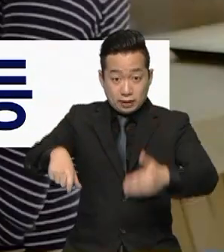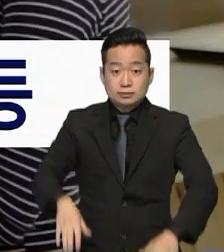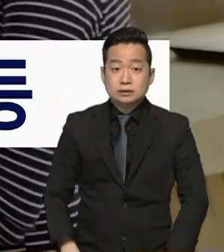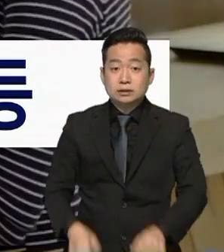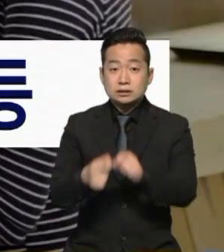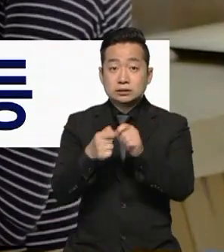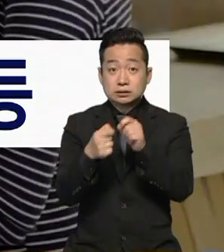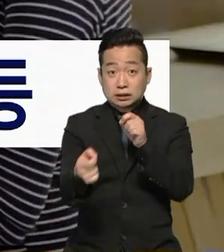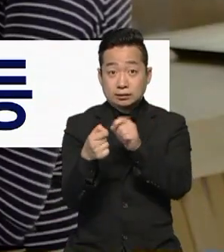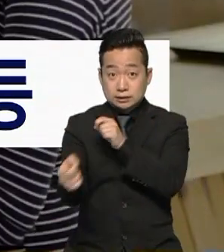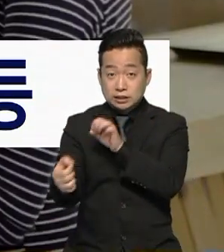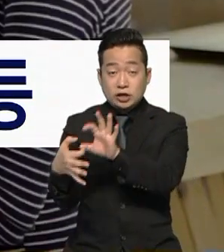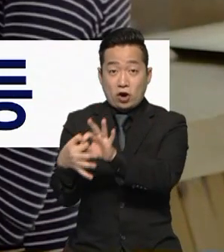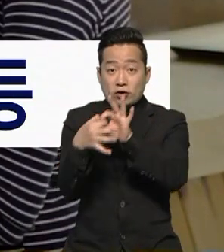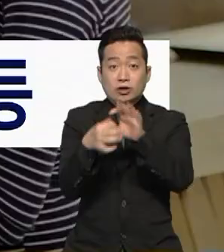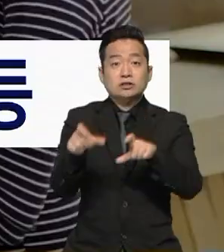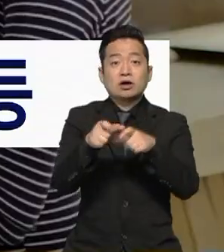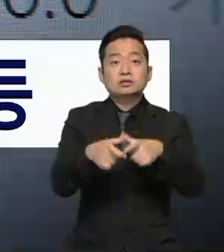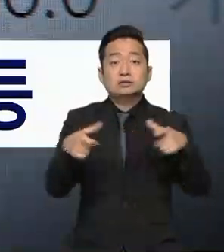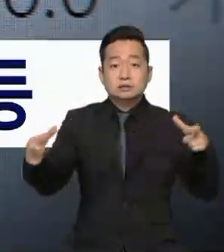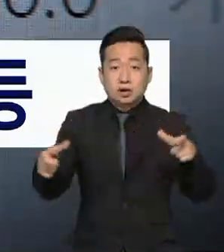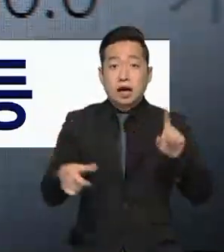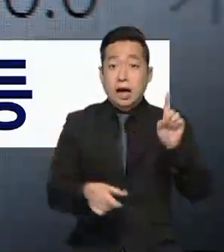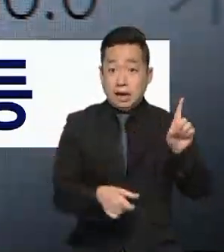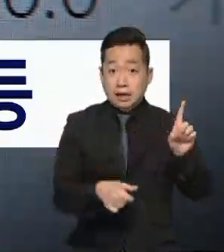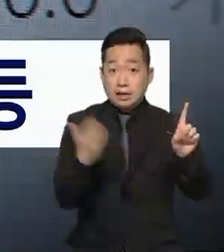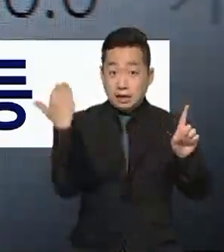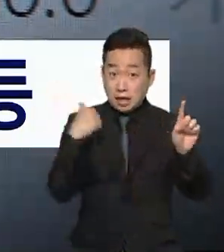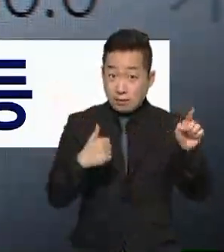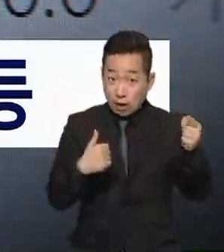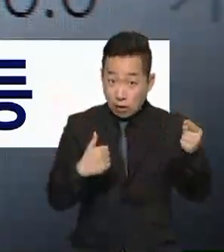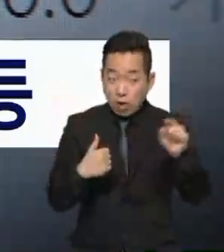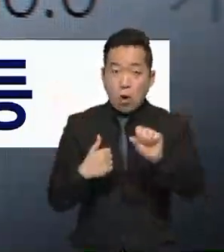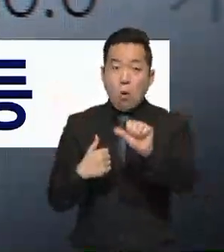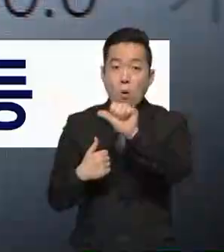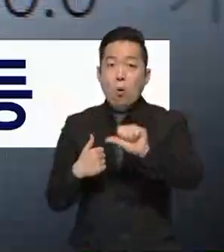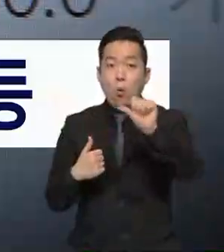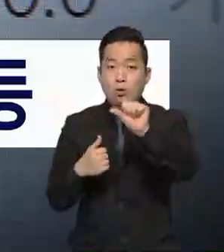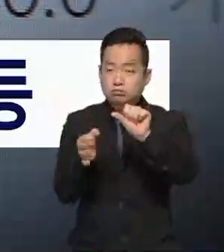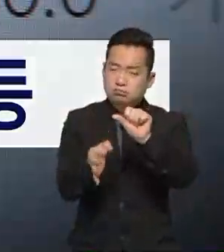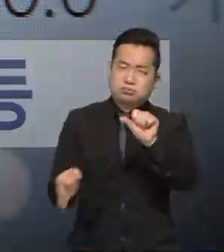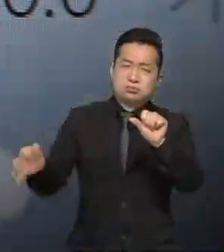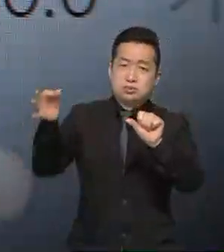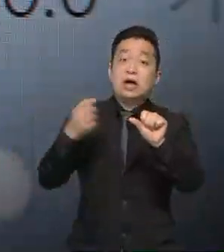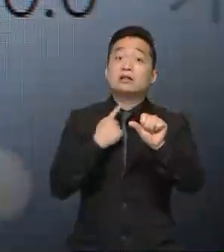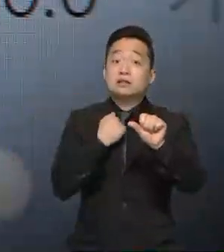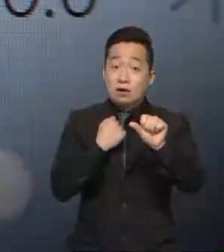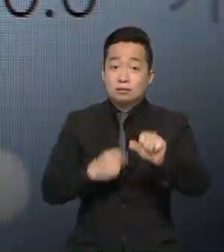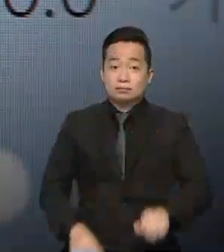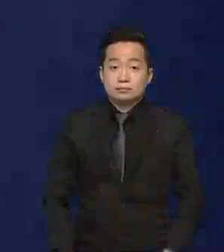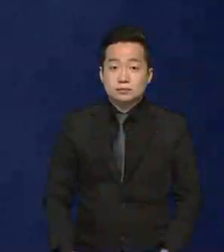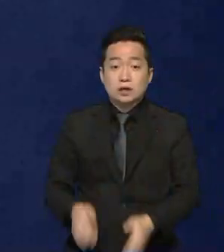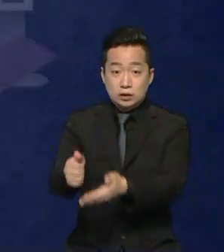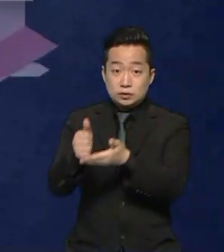더 넓힌다는 계획에 1개당 100원 했던 가격이 5천 원까지 뛰었습니다. 하지만 이용자에게 받은 코인을 환전한 뒤